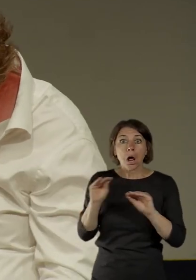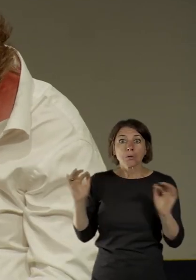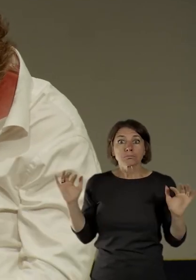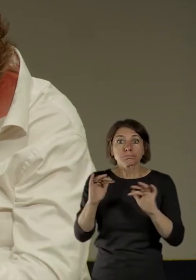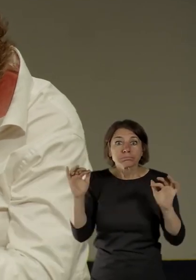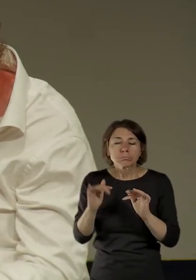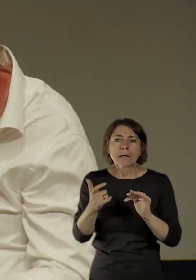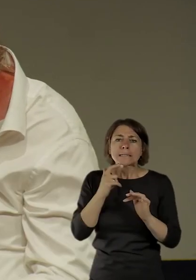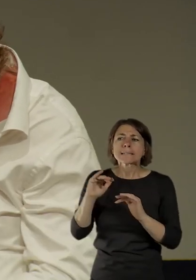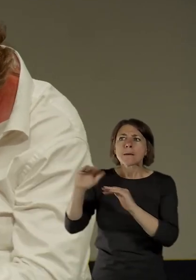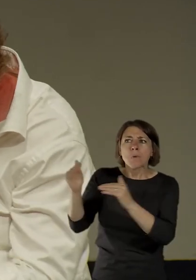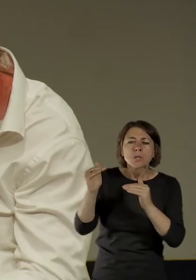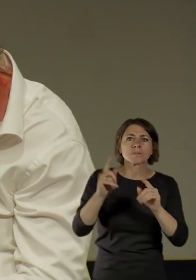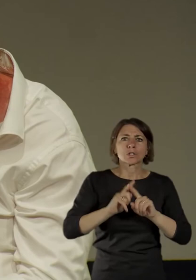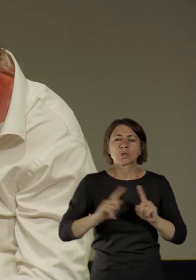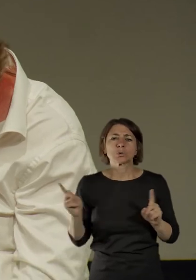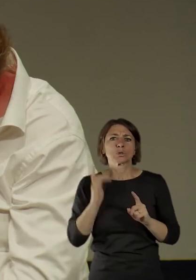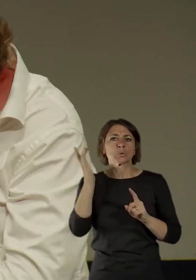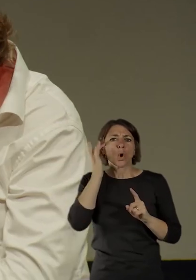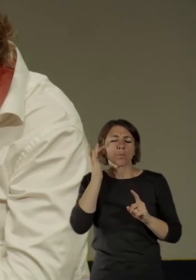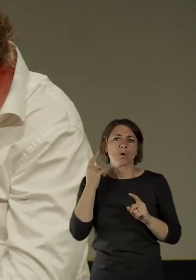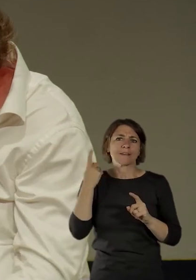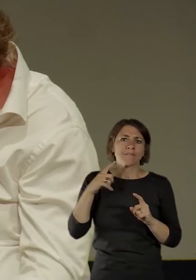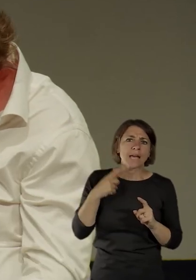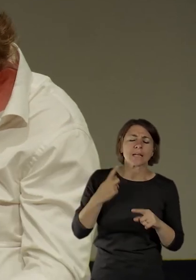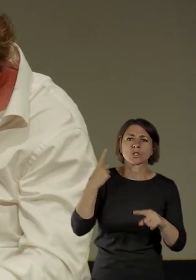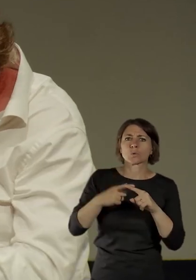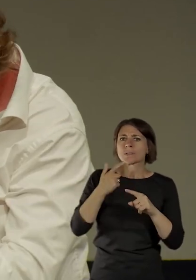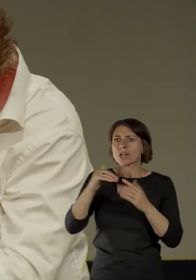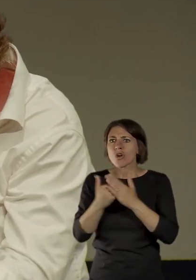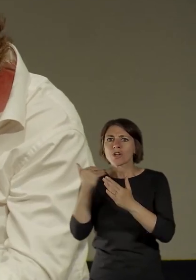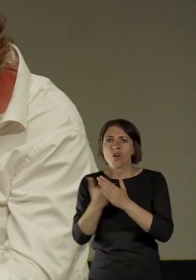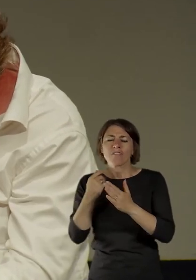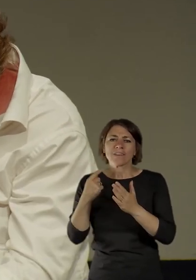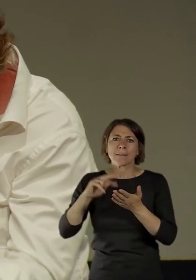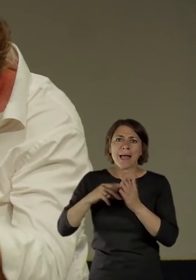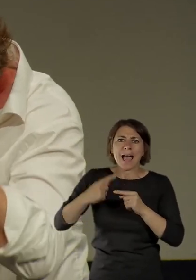chceme tady mít startupy a nevím co všechno, tak musíme hledat nějaké řešení.